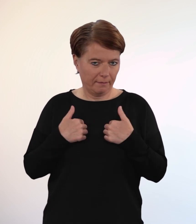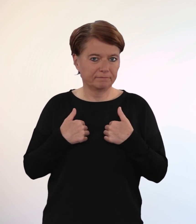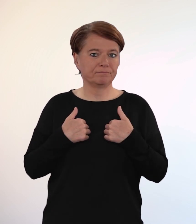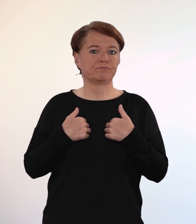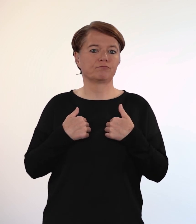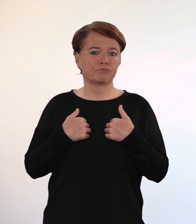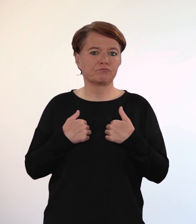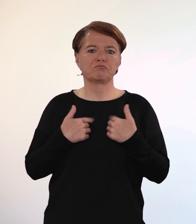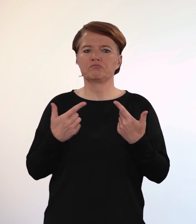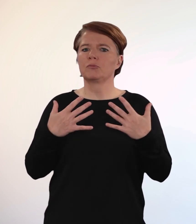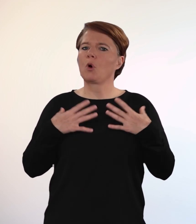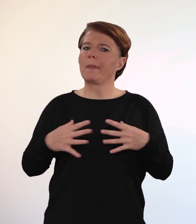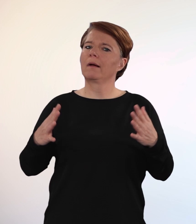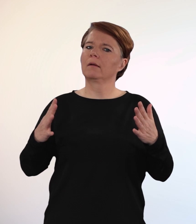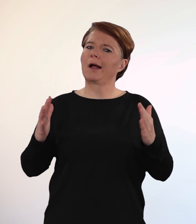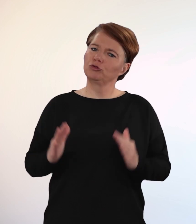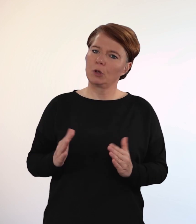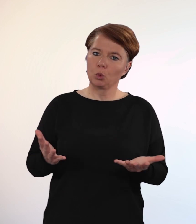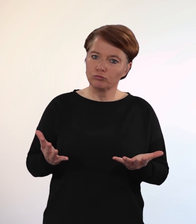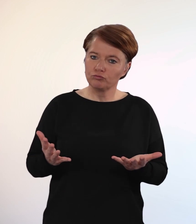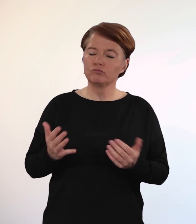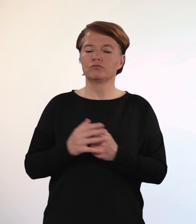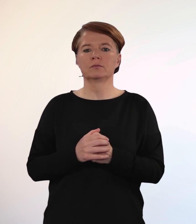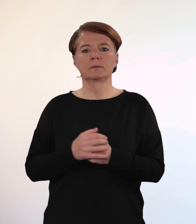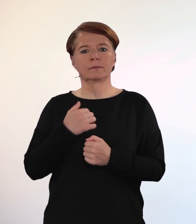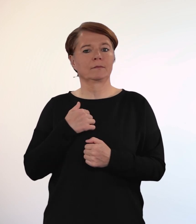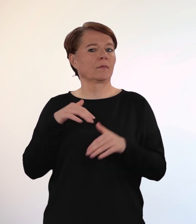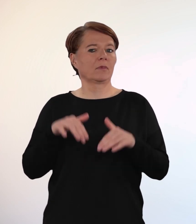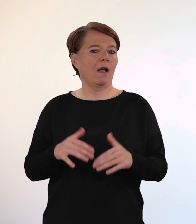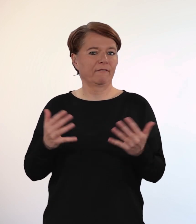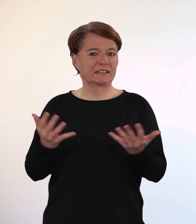Ich habe eine körperliche Einschränkung und ich trage